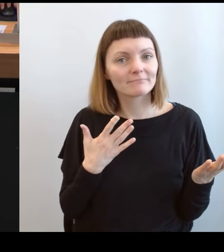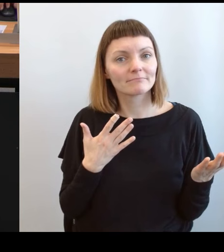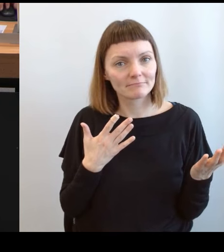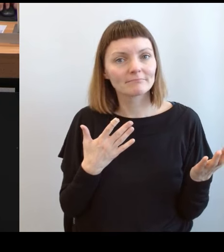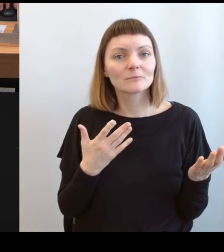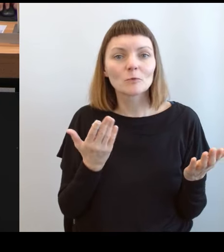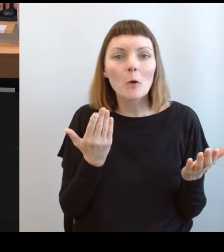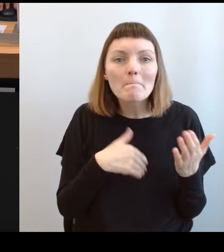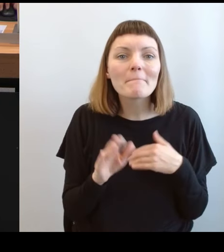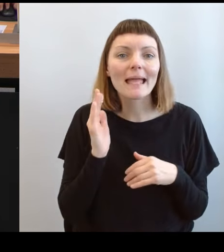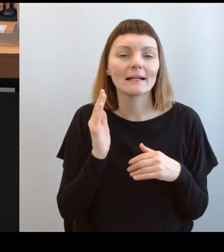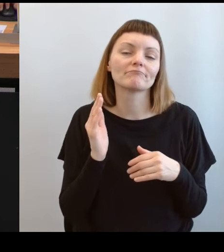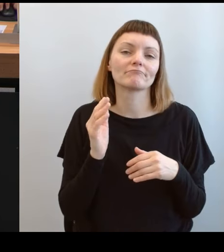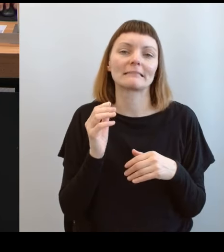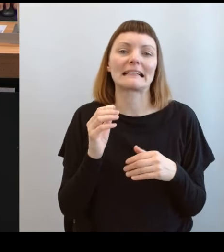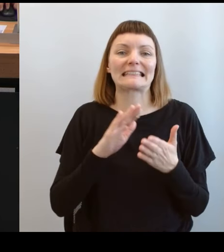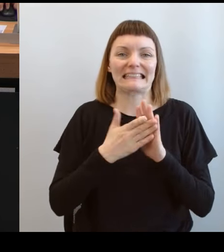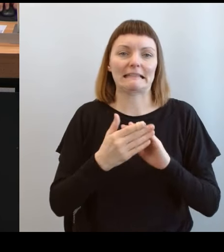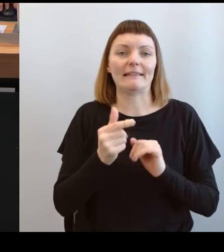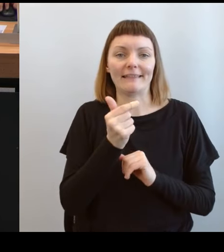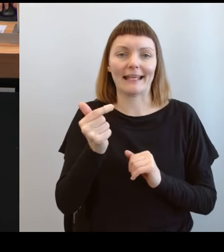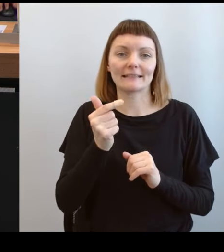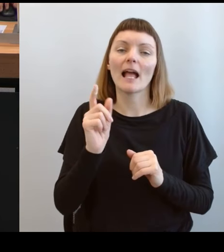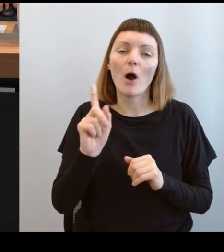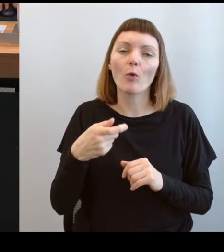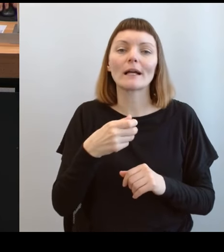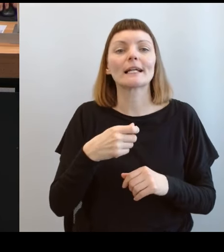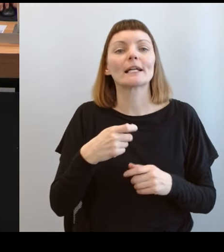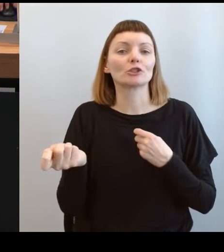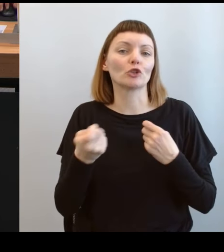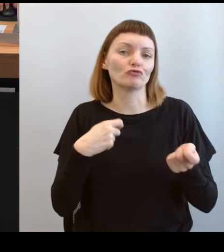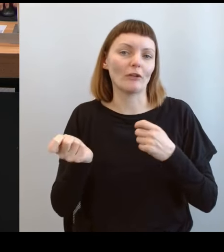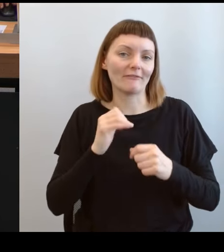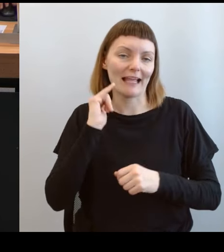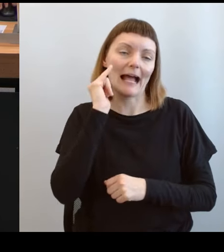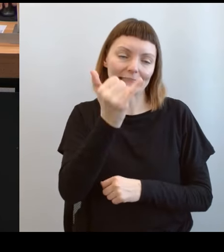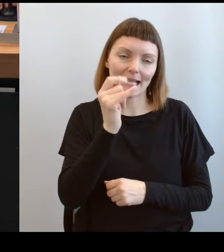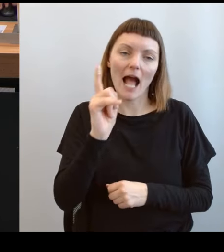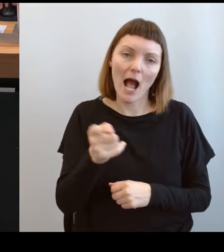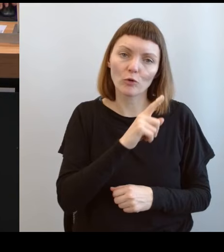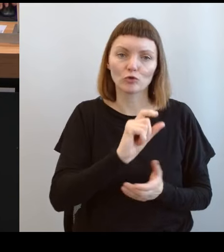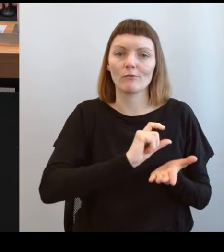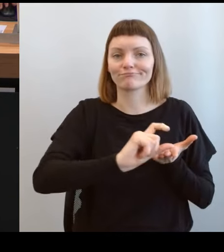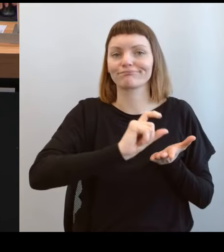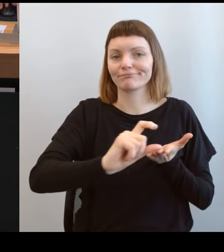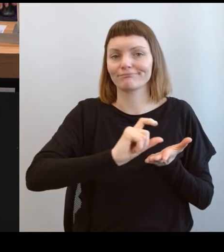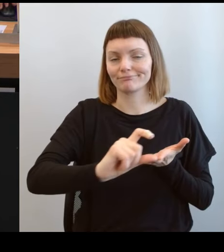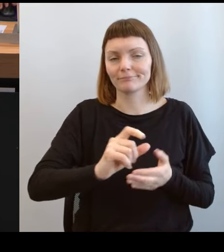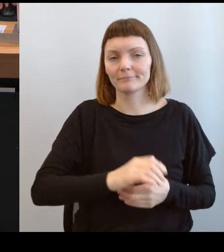Wir begrüßen ausdrücklich, dass die Koalition jetzt unser Ziel und unser Anliegen teilt, die Übernachtungssteuer auszuweiten und